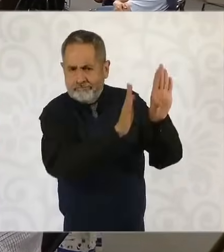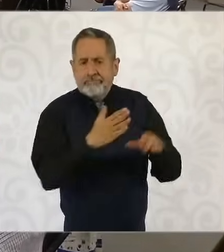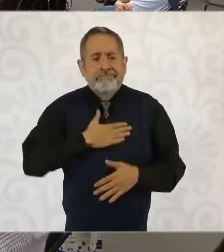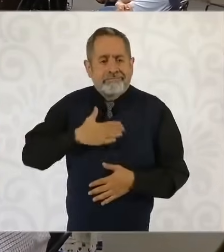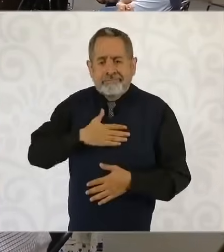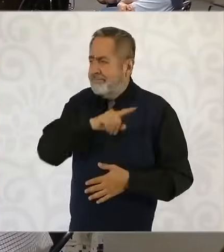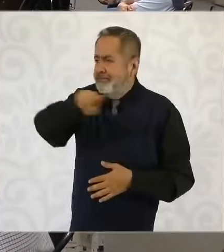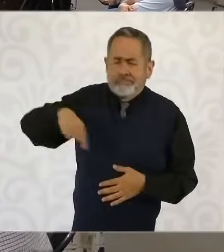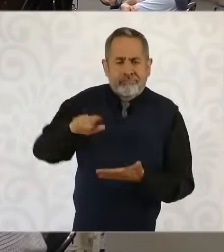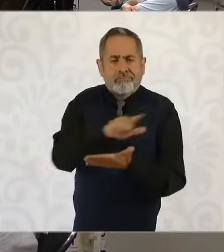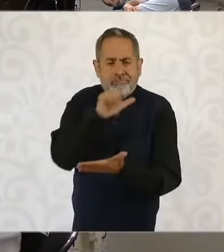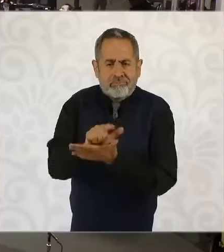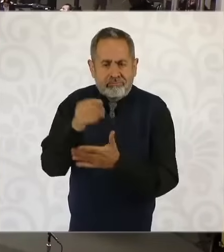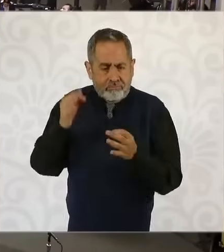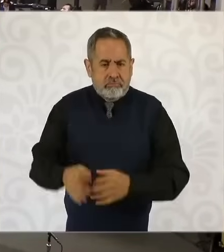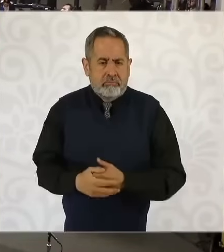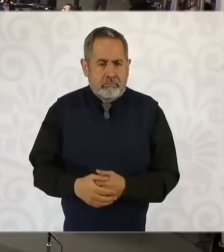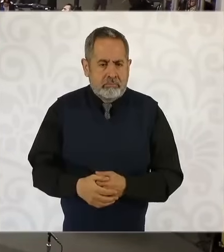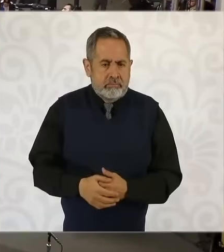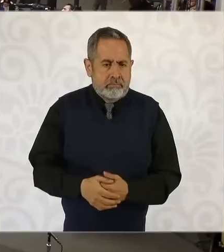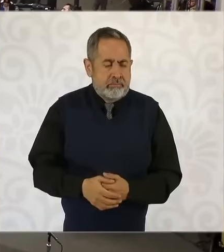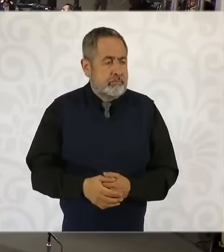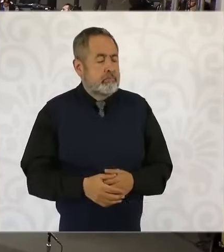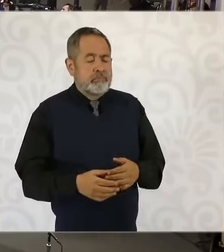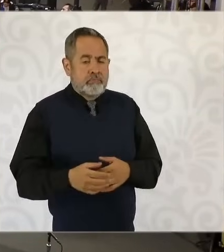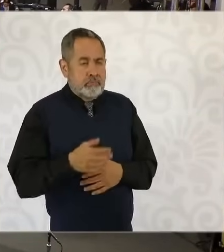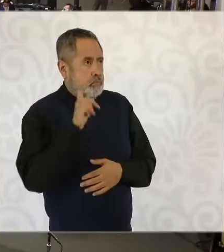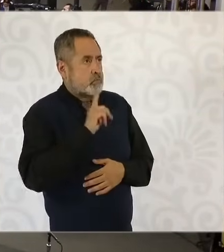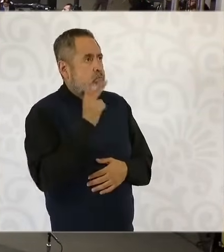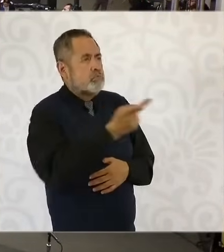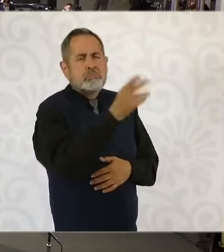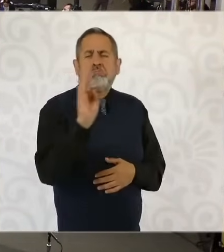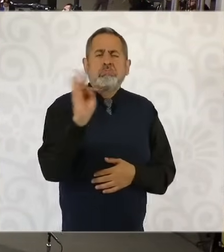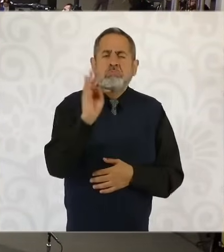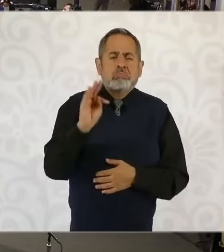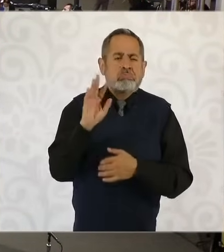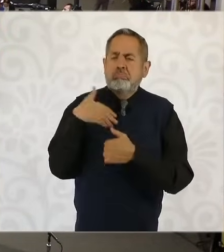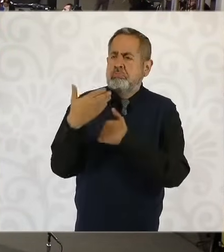es decir en caso de que se llegara a a capturar restante eh de personas que señala el gobierno